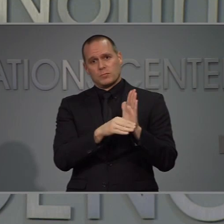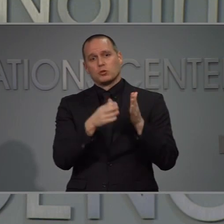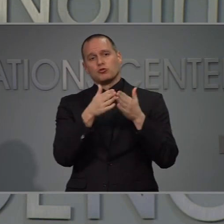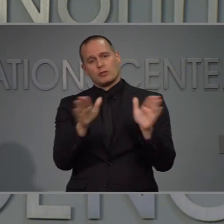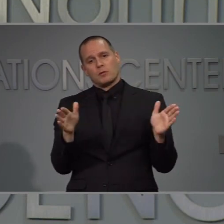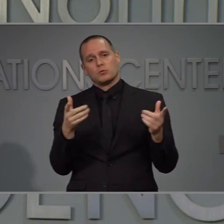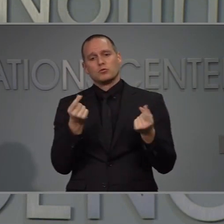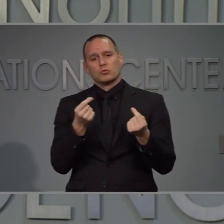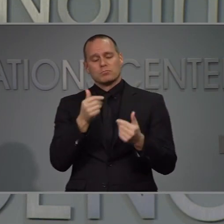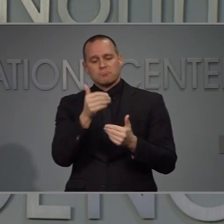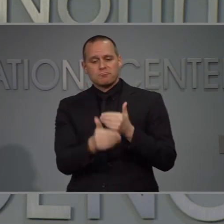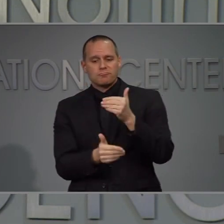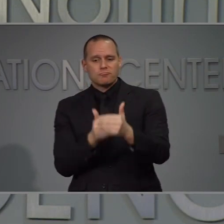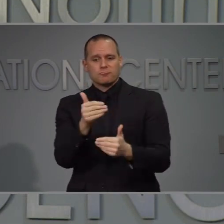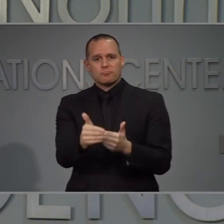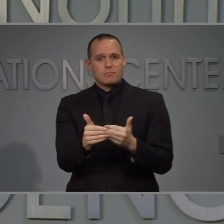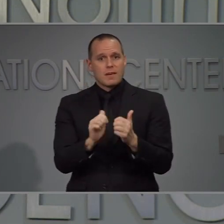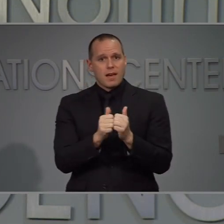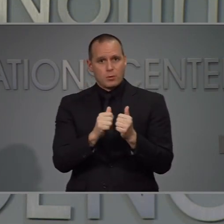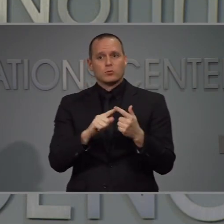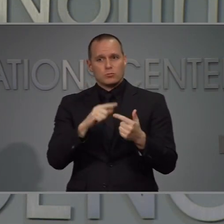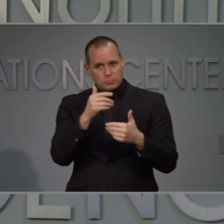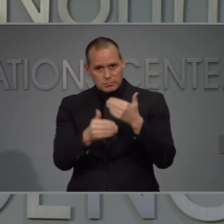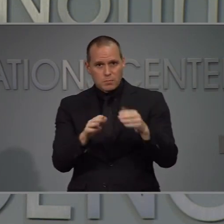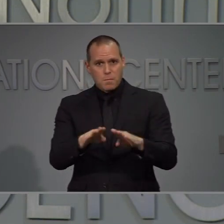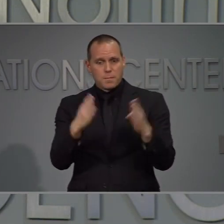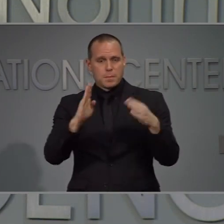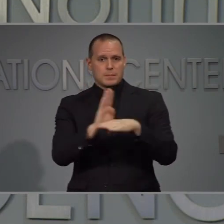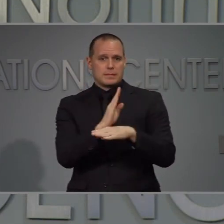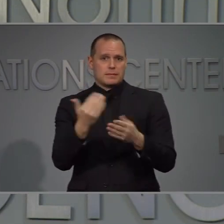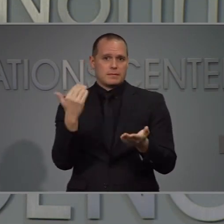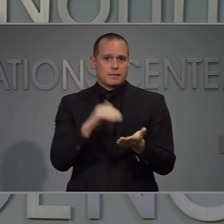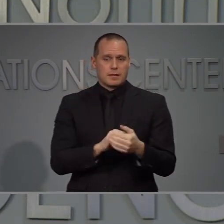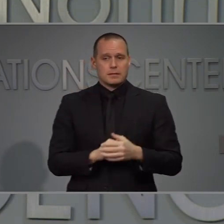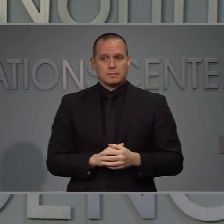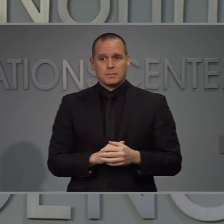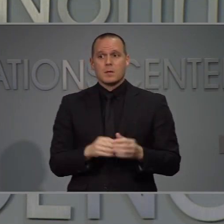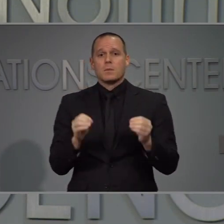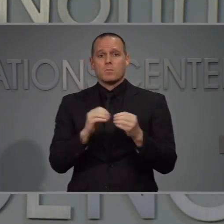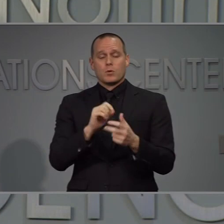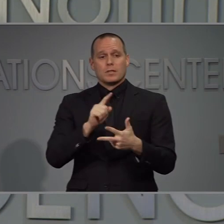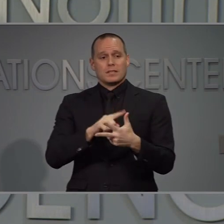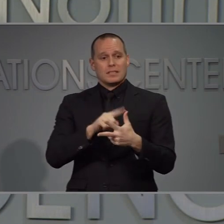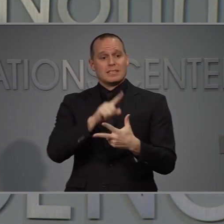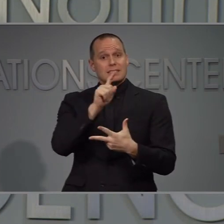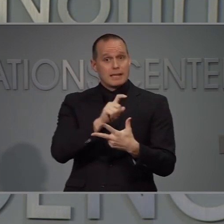trayecto futuro. Necesitamos aumentar las pruebas más rastreo.